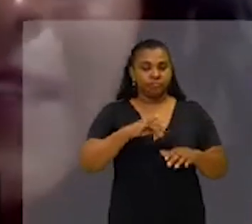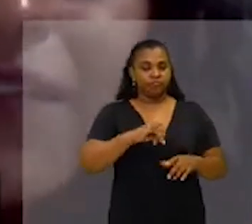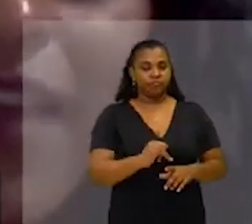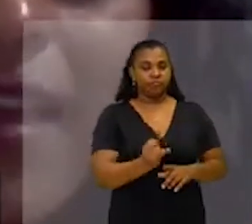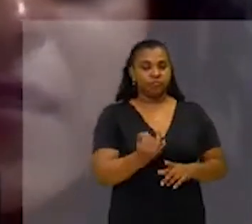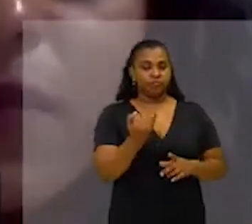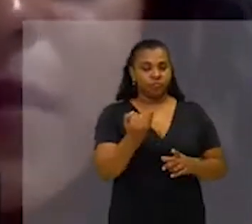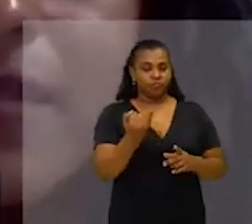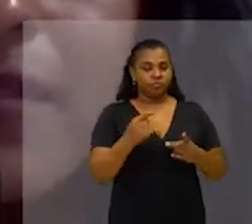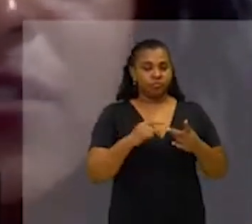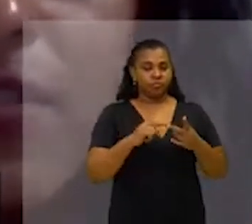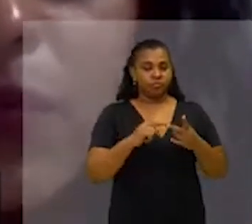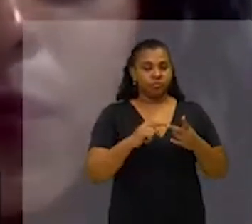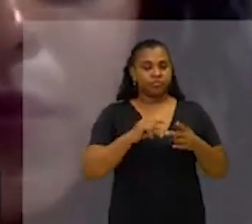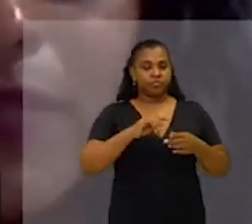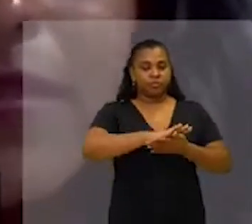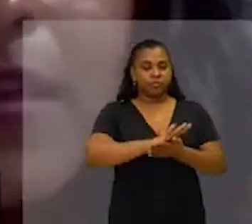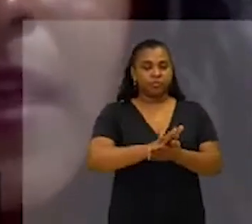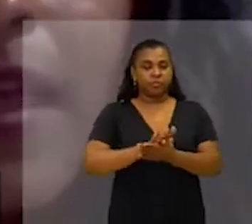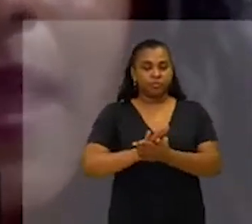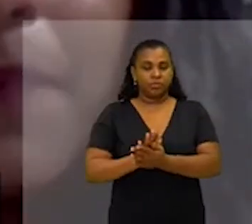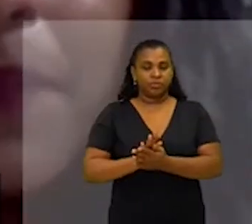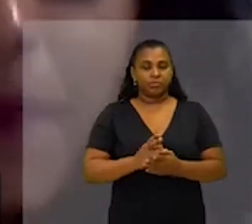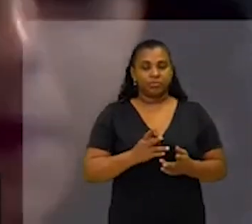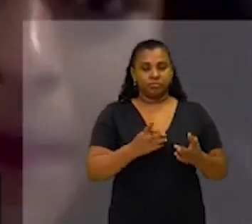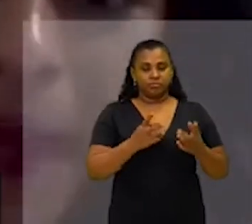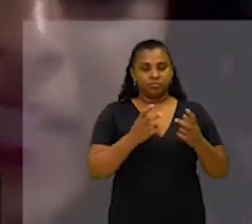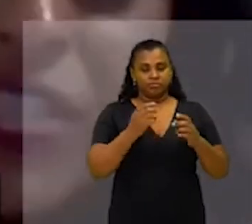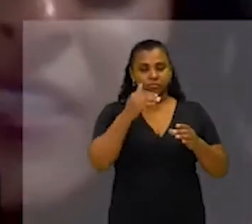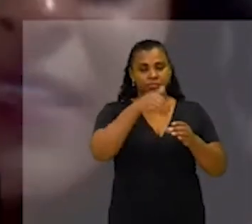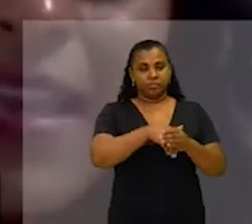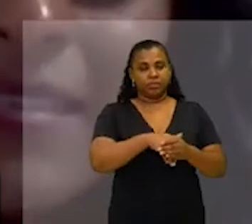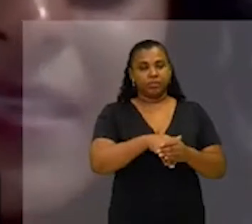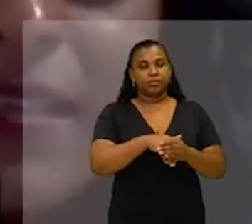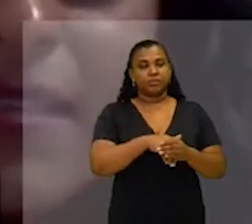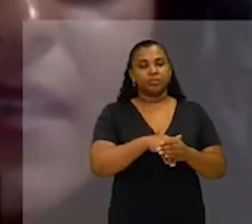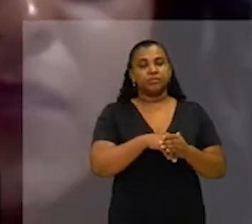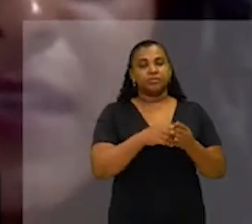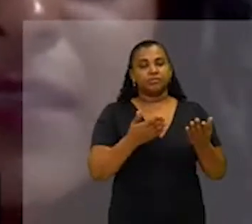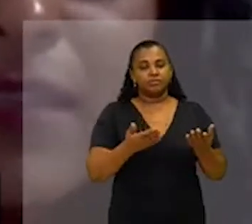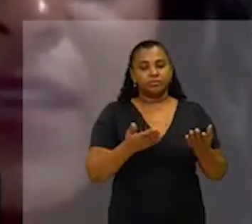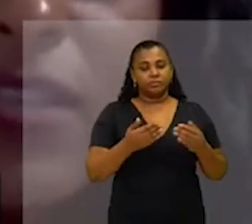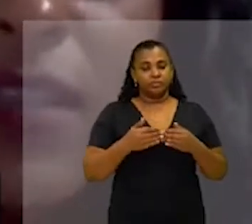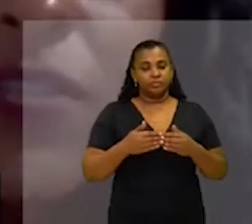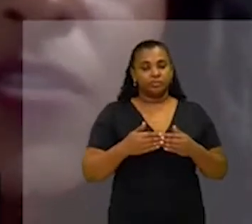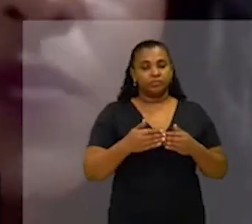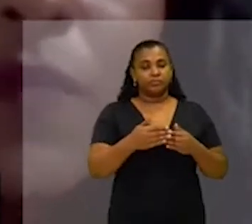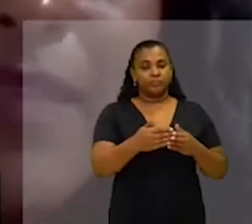apressam que atravessam essas candidaturas A partir dessa interseccionalidade que a